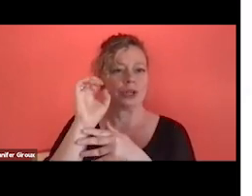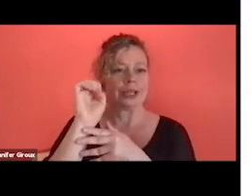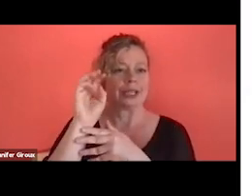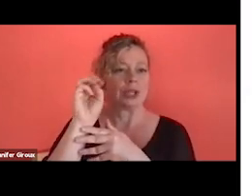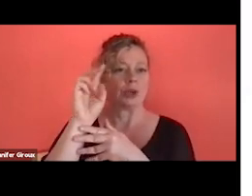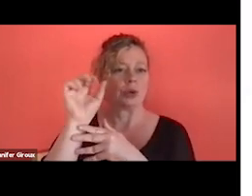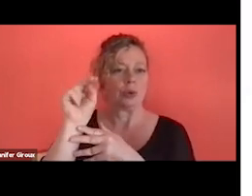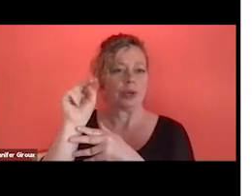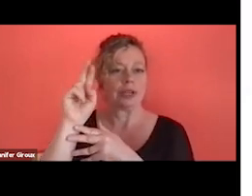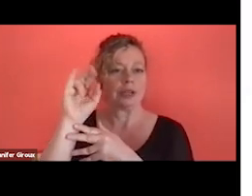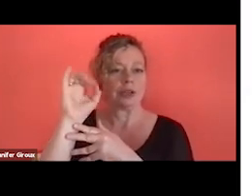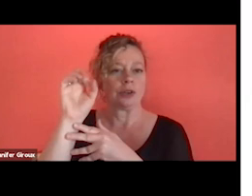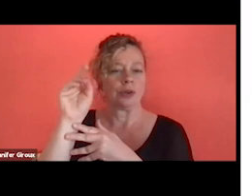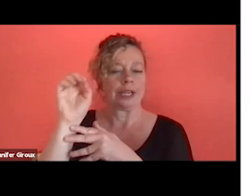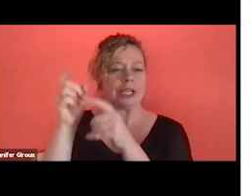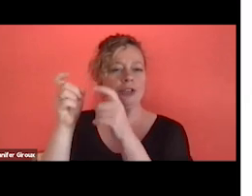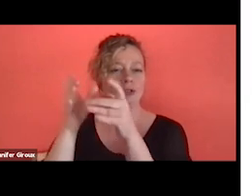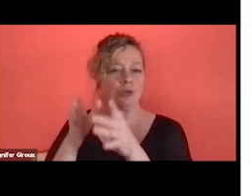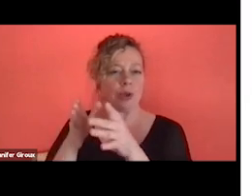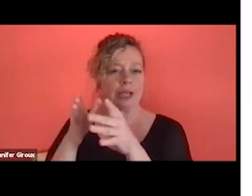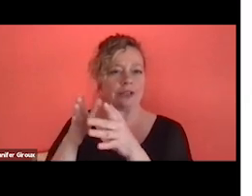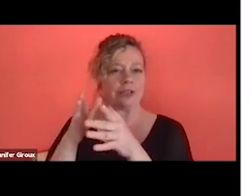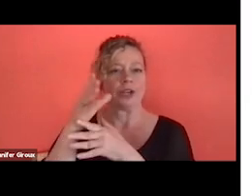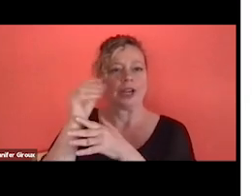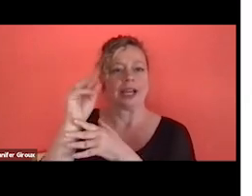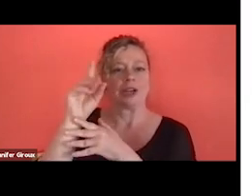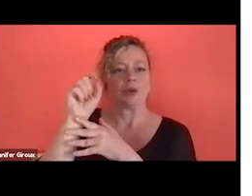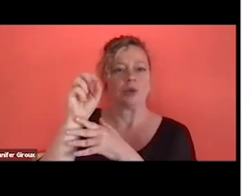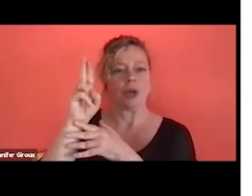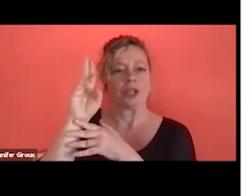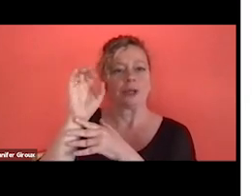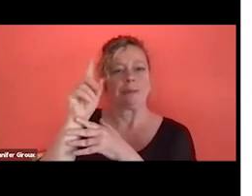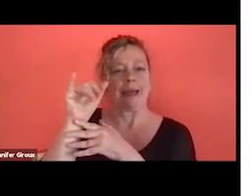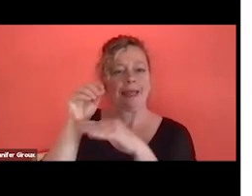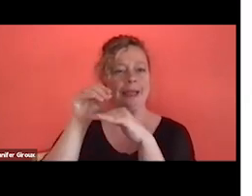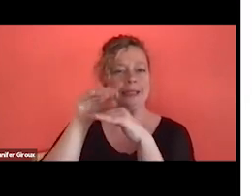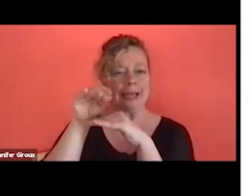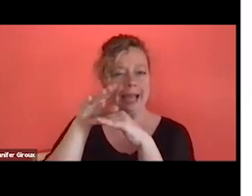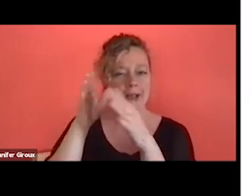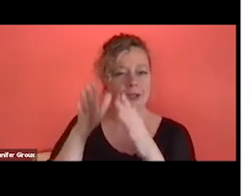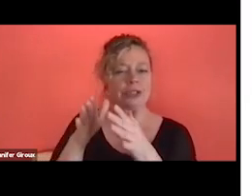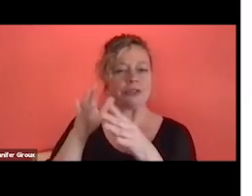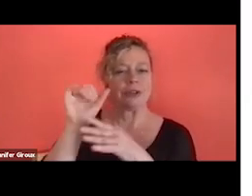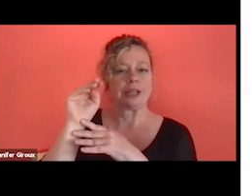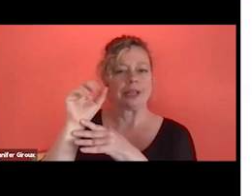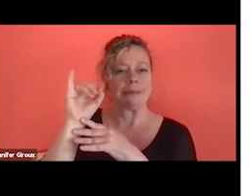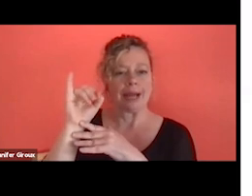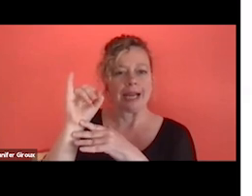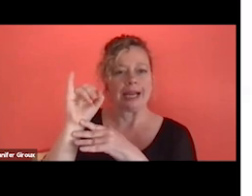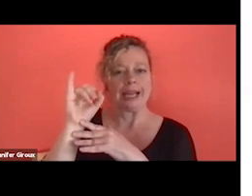el director médico de Blackburn, y Walter Bailey, consejero en el Centro Imani de Central City Concern en Portland, Oregon.